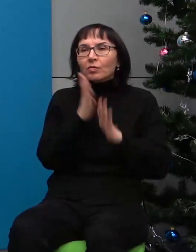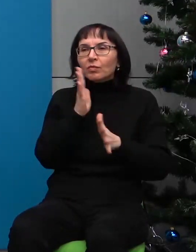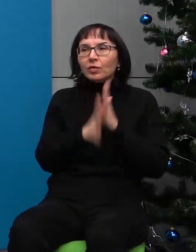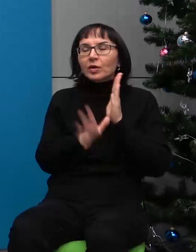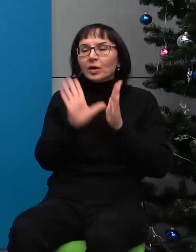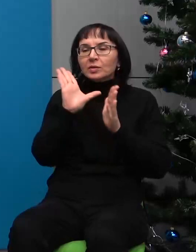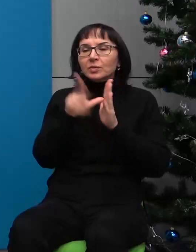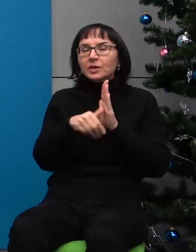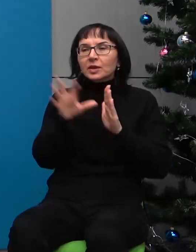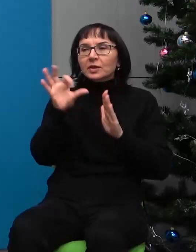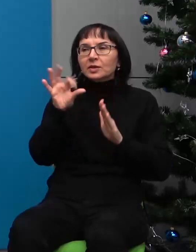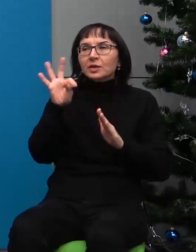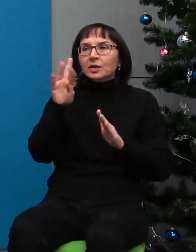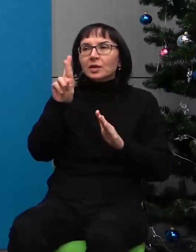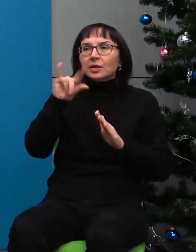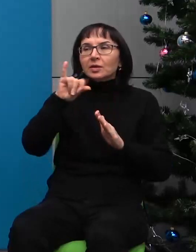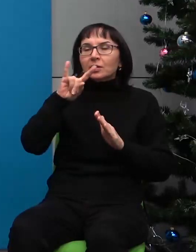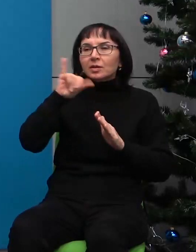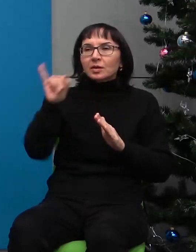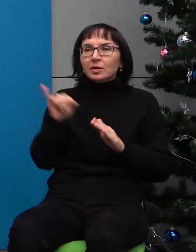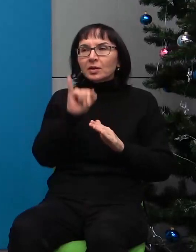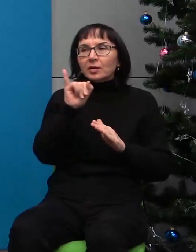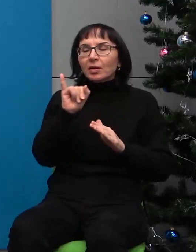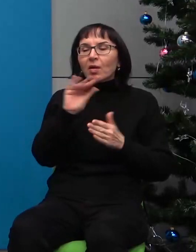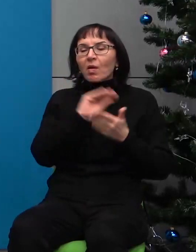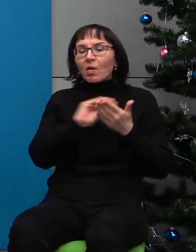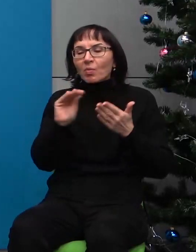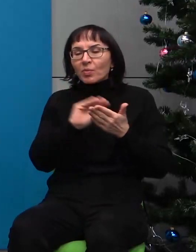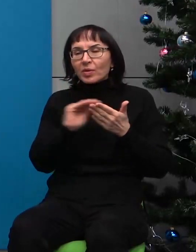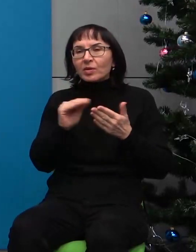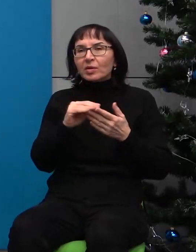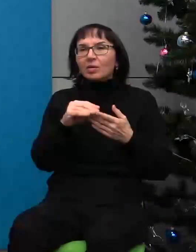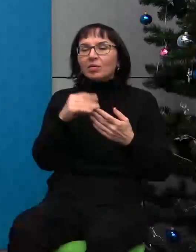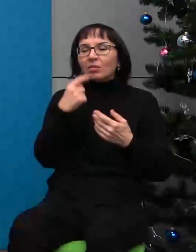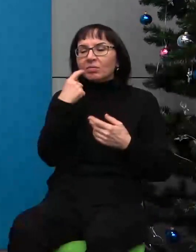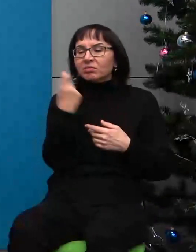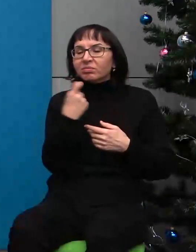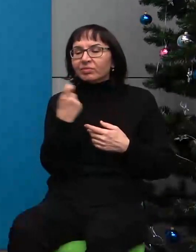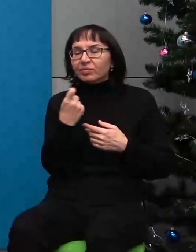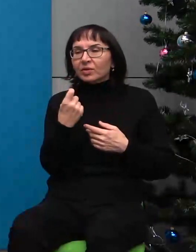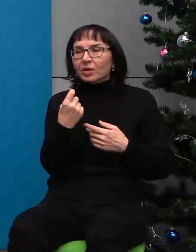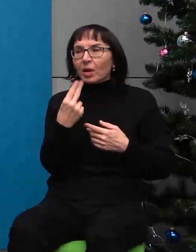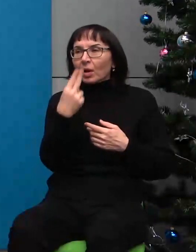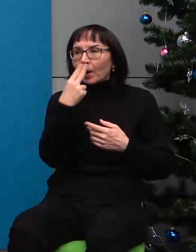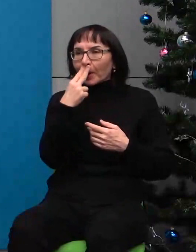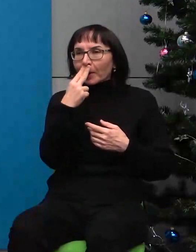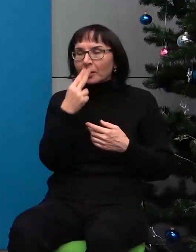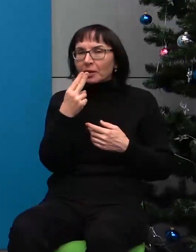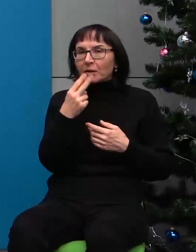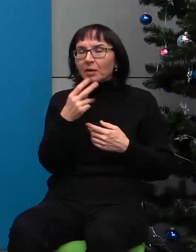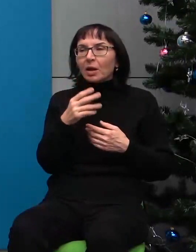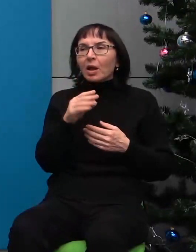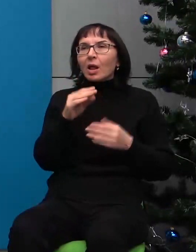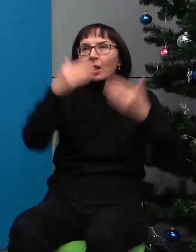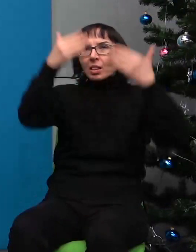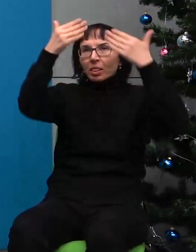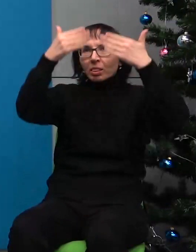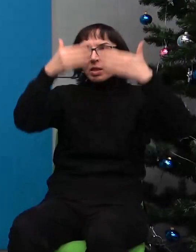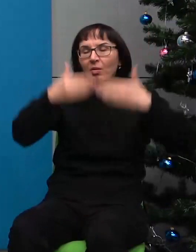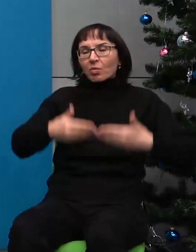Pewien chłopiec malował karygatury Hitlera na murach i jak potem zbombardowano miasto, to ktoś temu chłopcu powiedział,